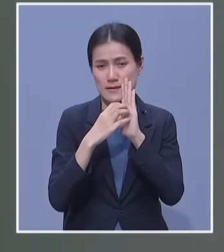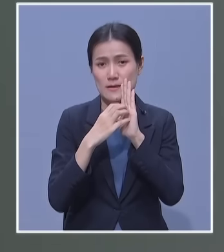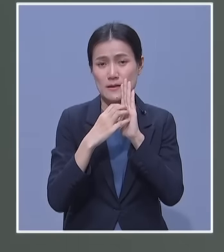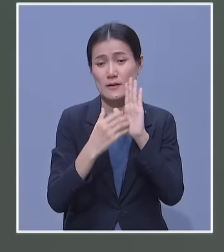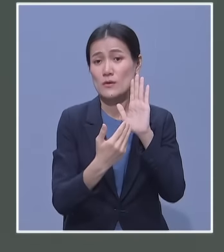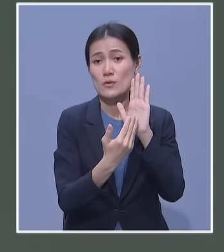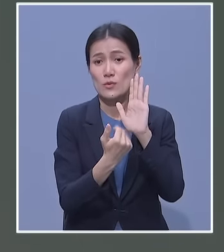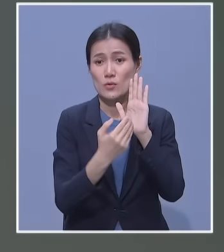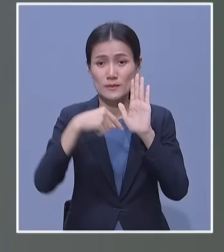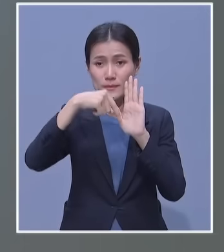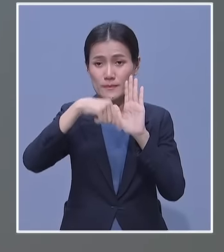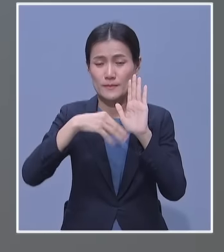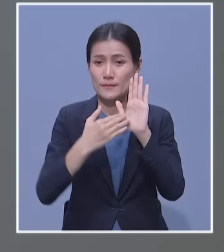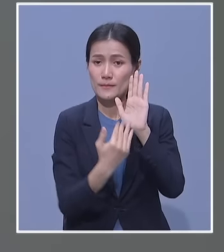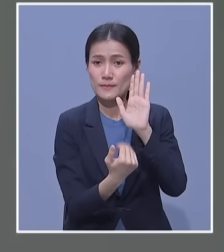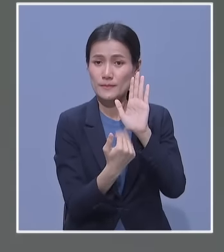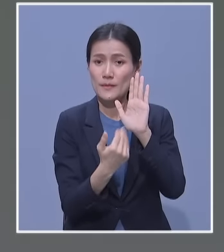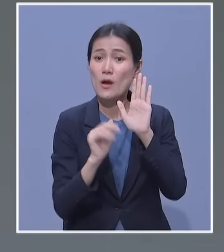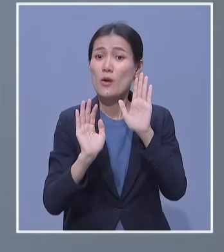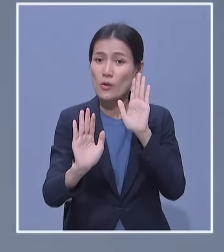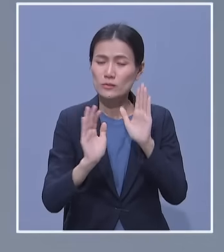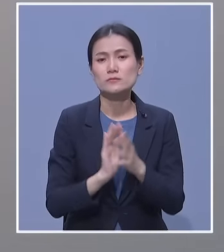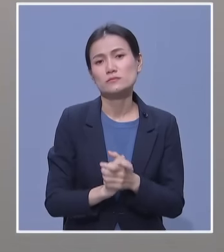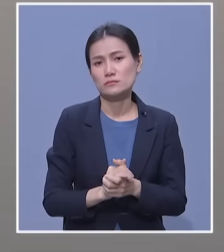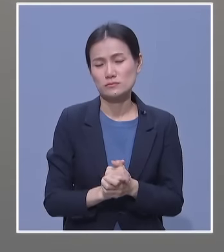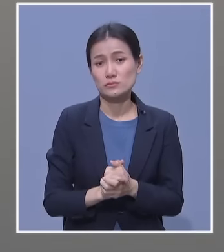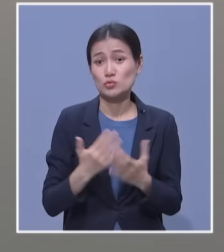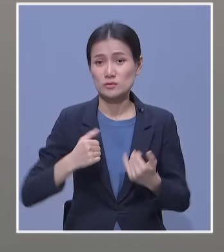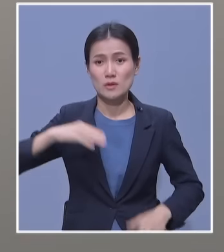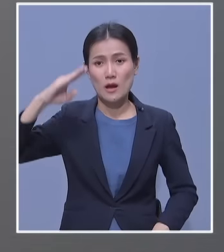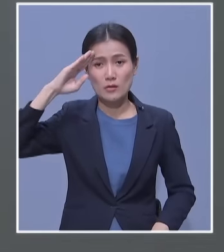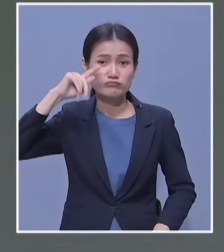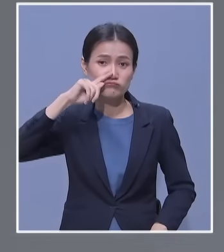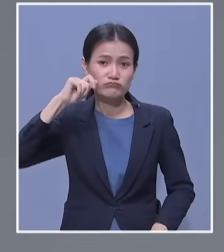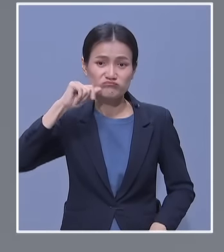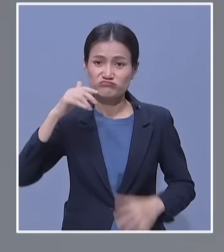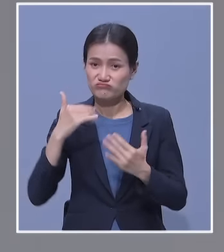ประเทศหลังจากที่ยังไม่สามารถยุติการบุก โจมตีของกองทัพยูเครนที่เกิดขึ้นเป็นเวลา